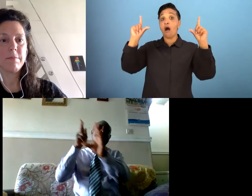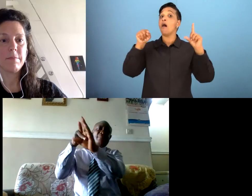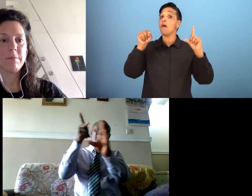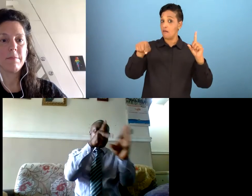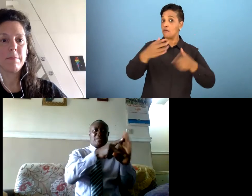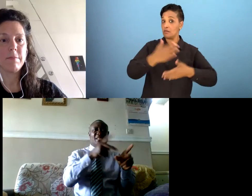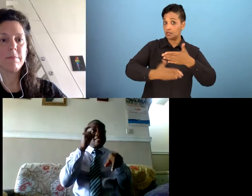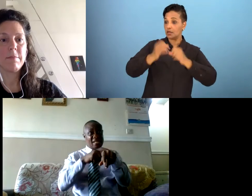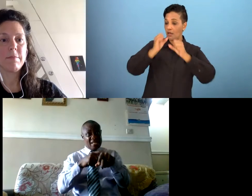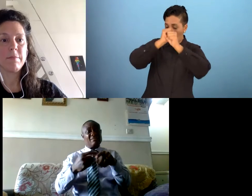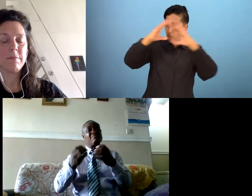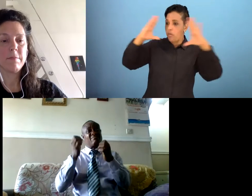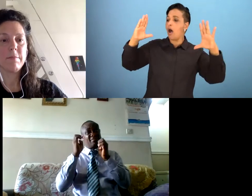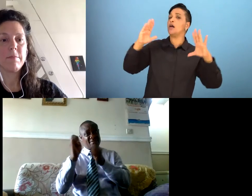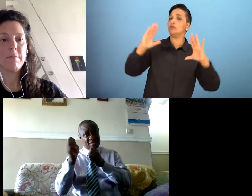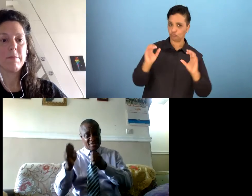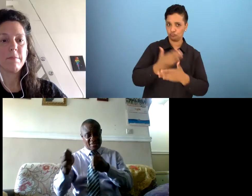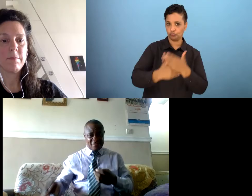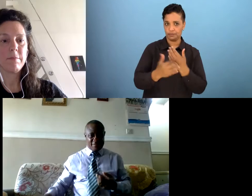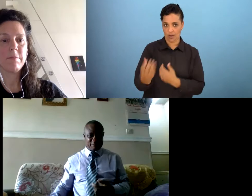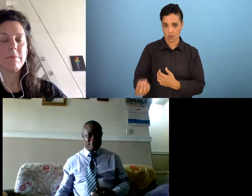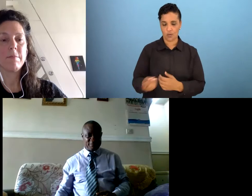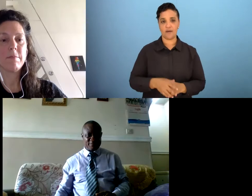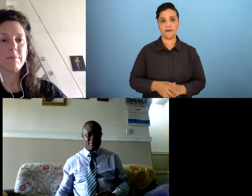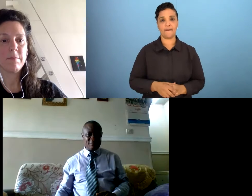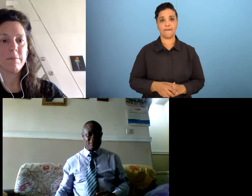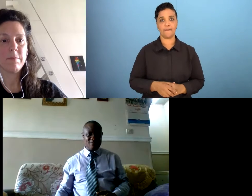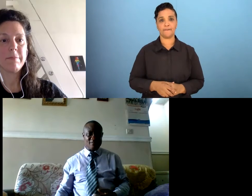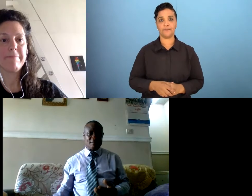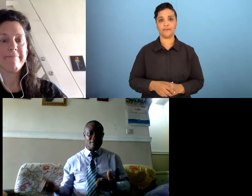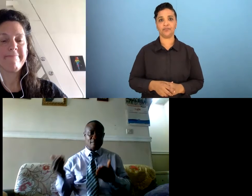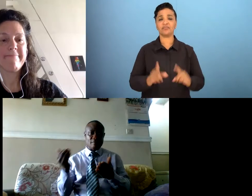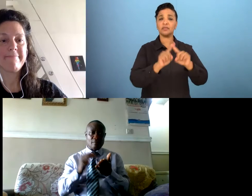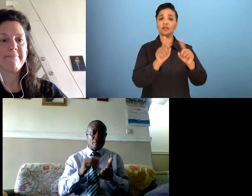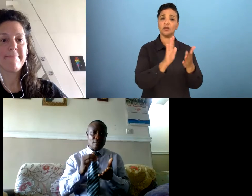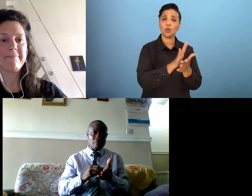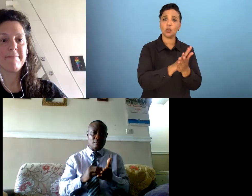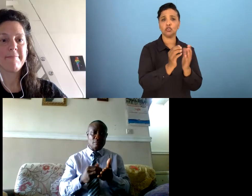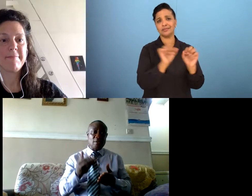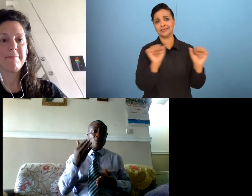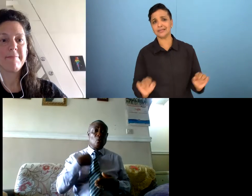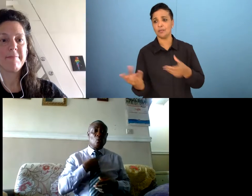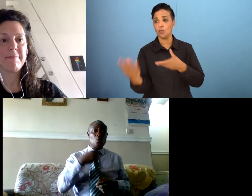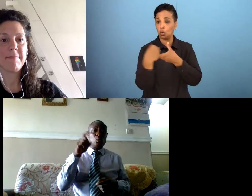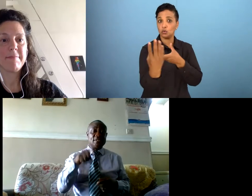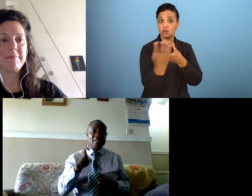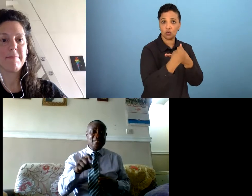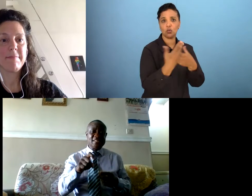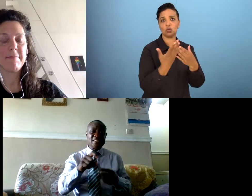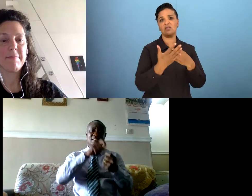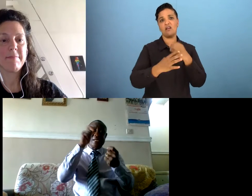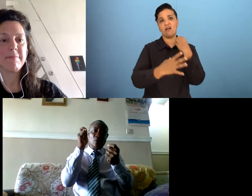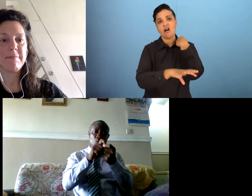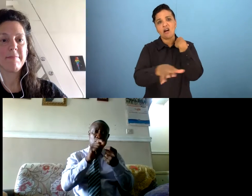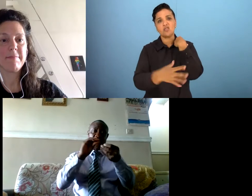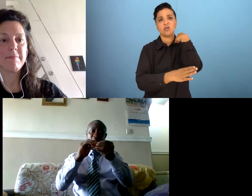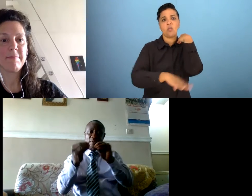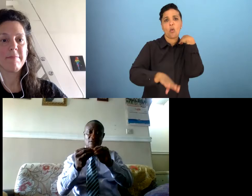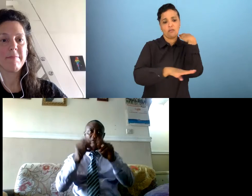como una herramienta estratégica para promover la conciencia pública sobre las personas con discapacidad.